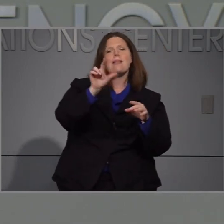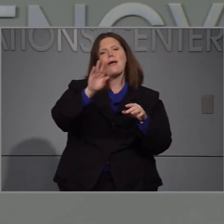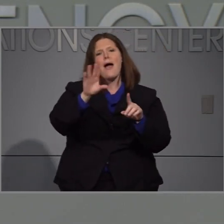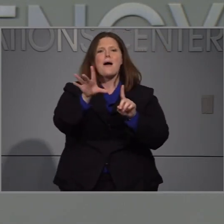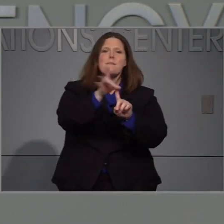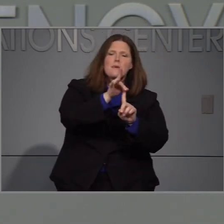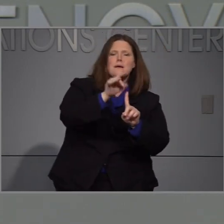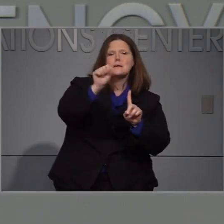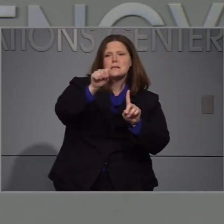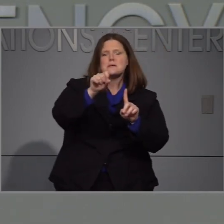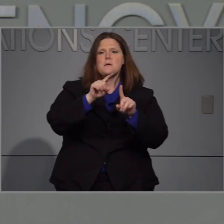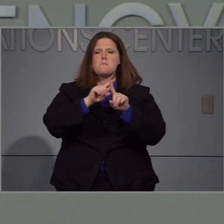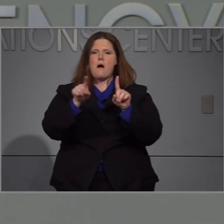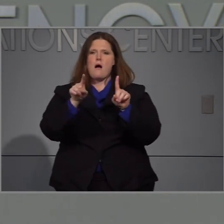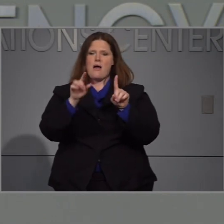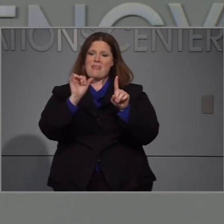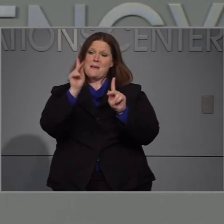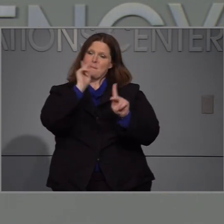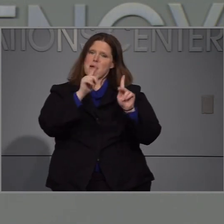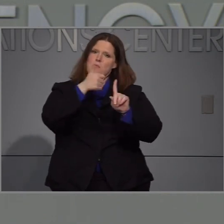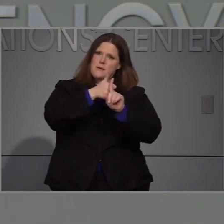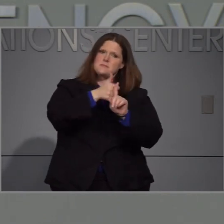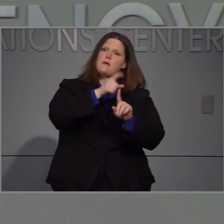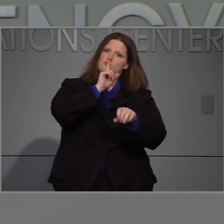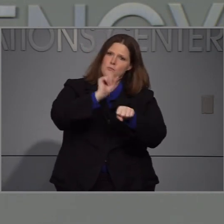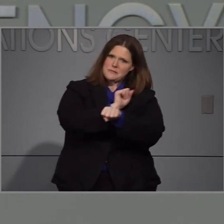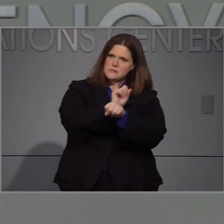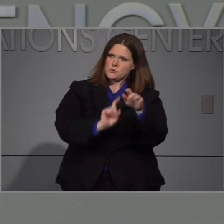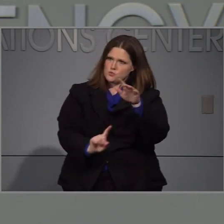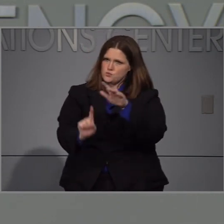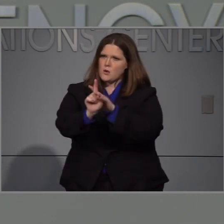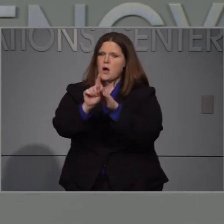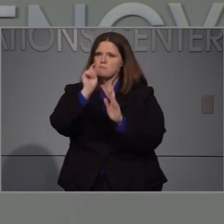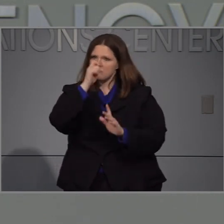de los casos confirmados por laboratorios y vimos las gráficas estas son personas que